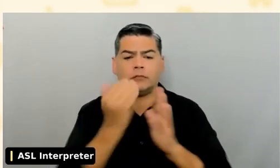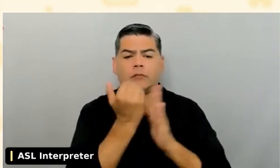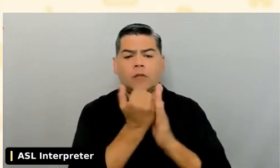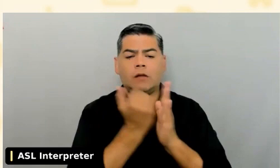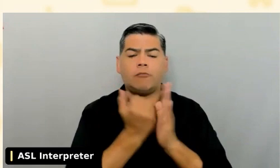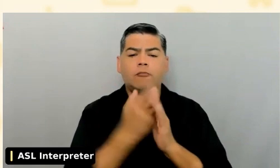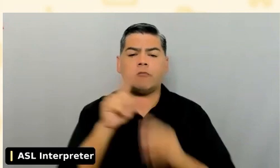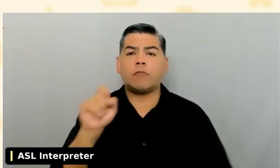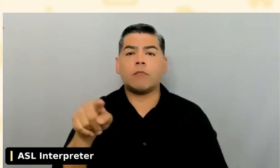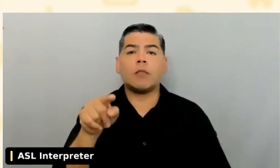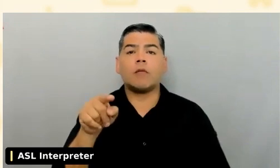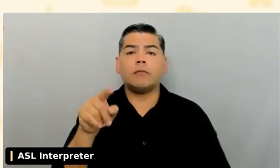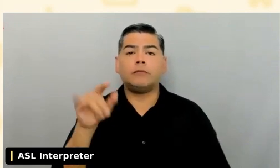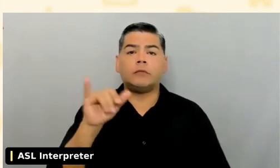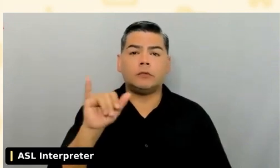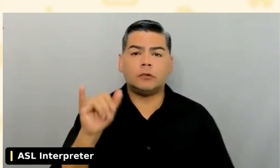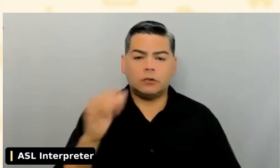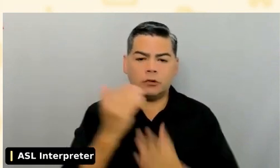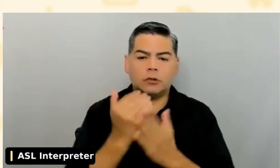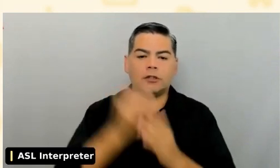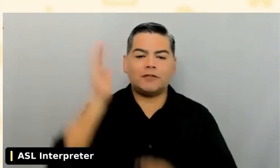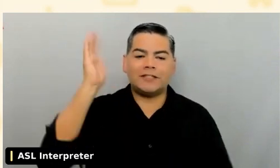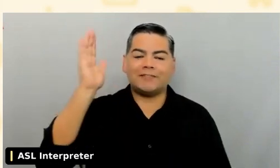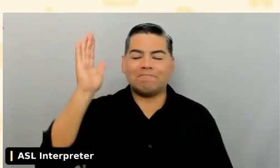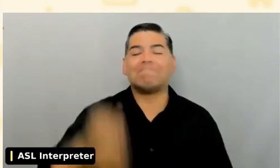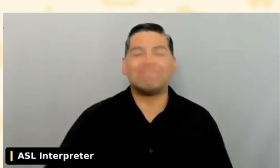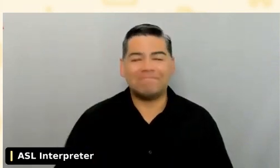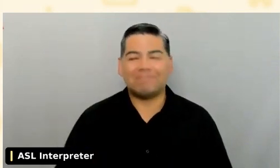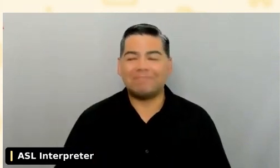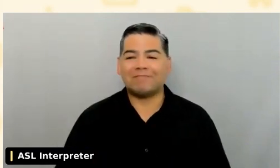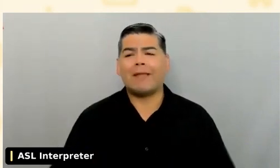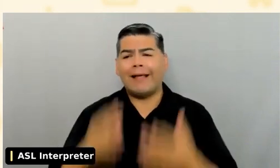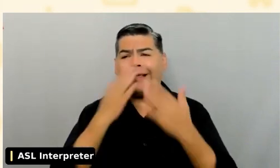y con eso también al final de esta sesión. Así que gracias a todos por asistir.